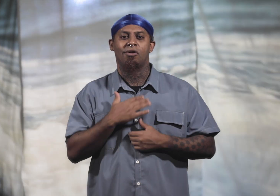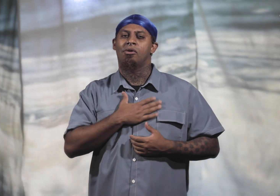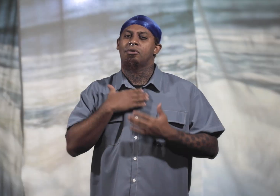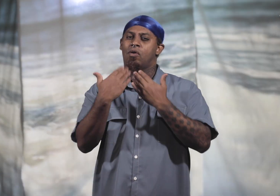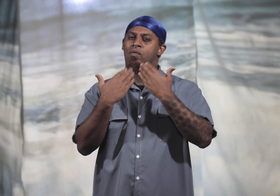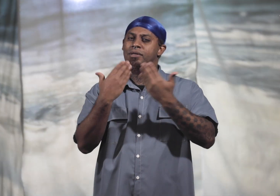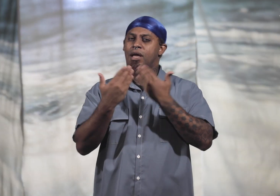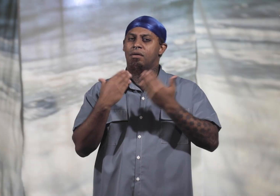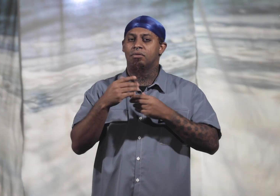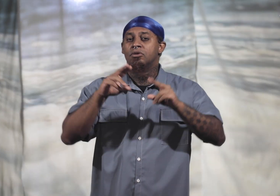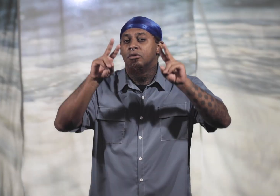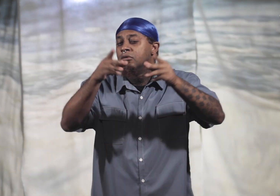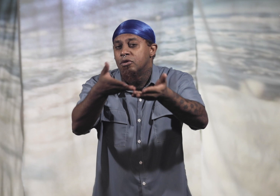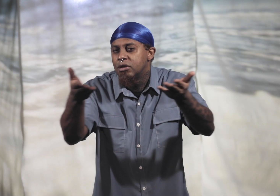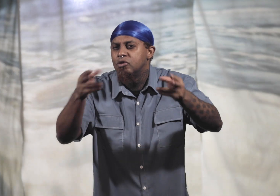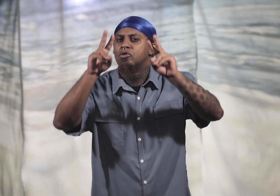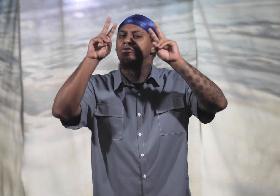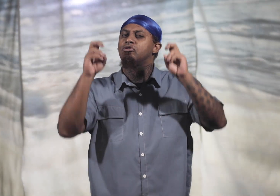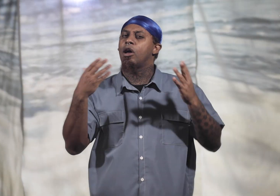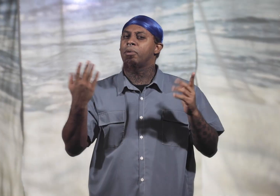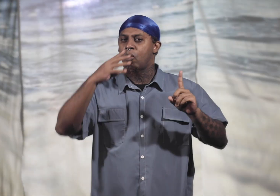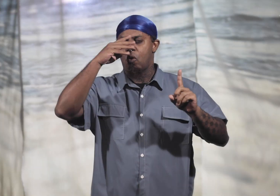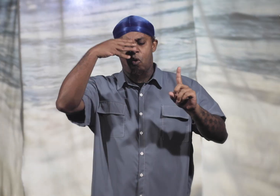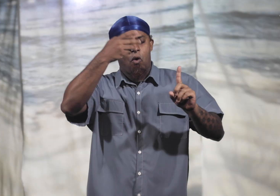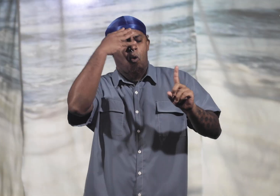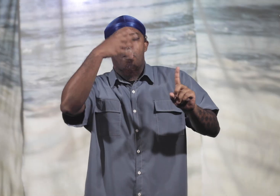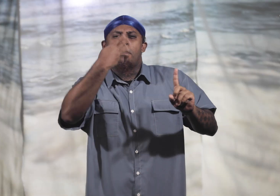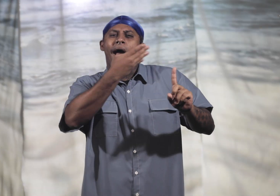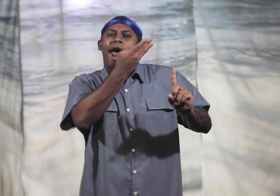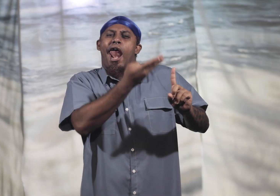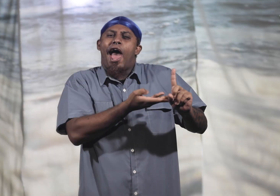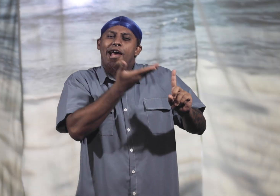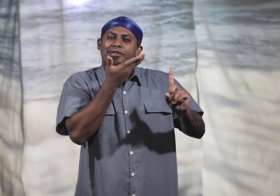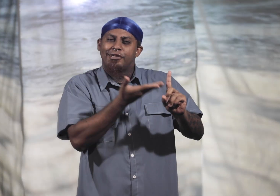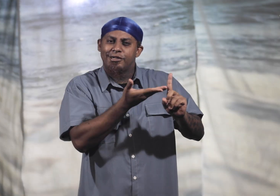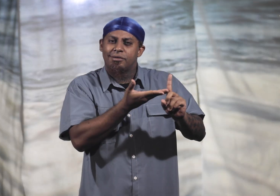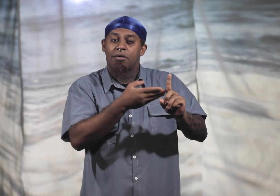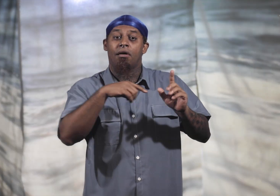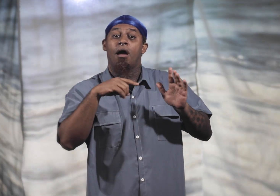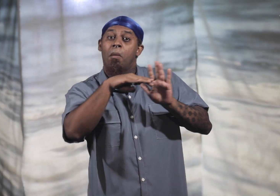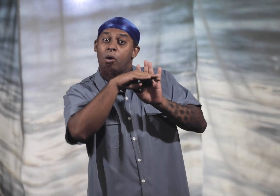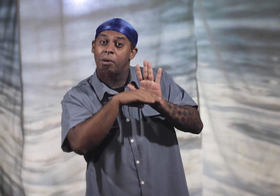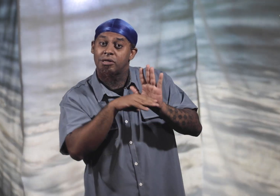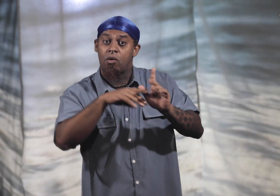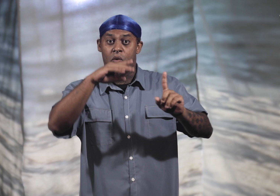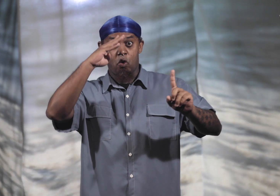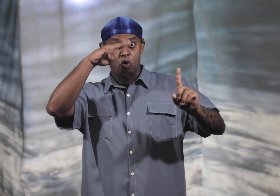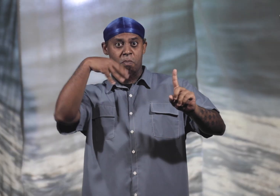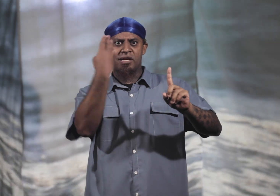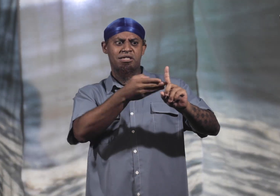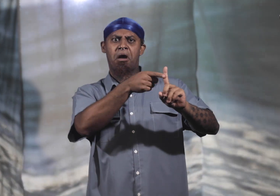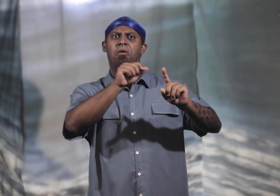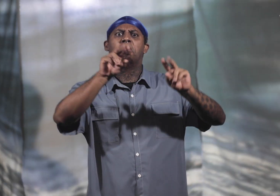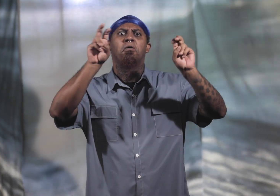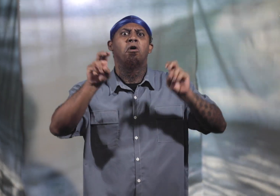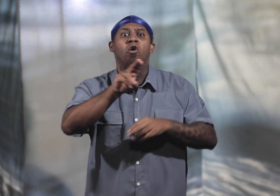e gostaria de conversar com você sobre a próxima homenageada do nosso programa Ocupação.